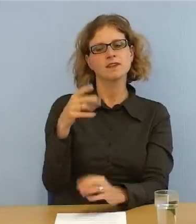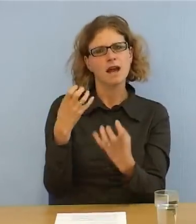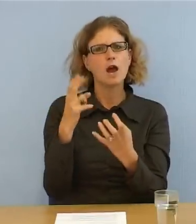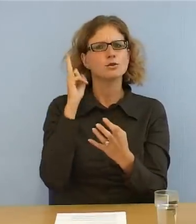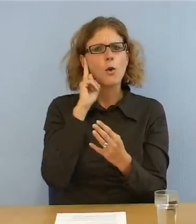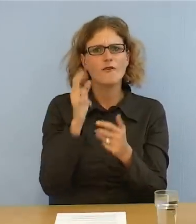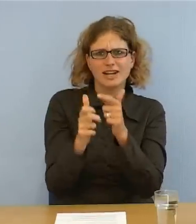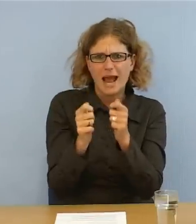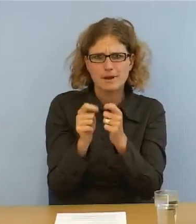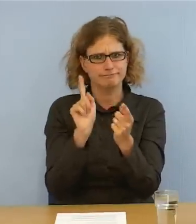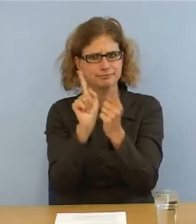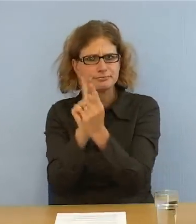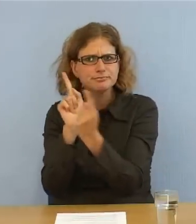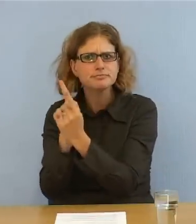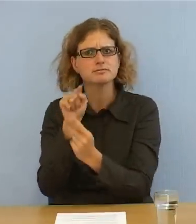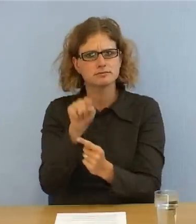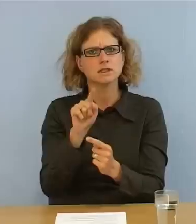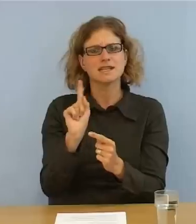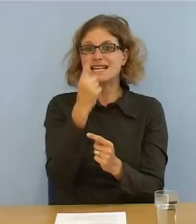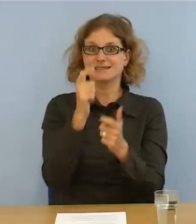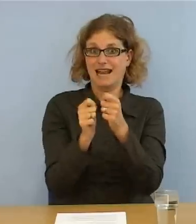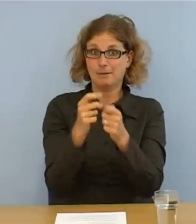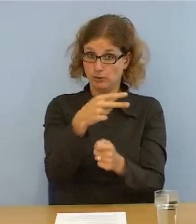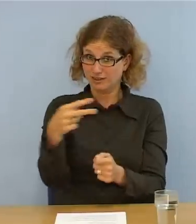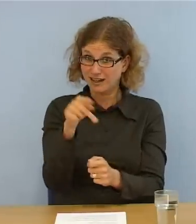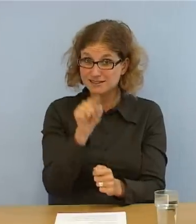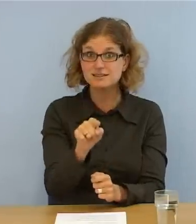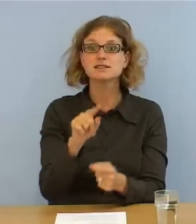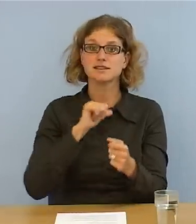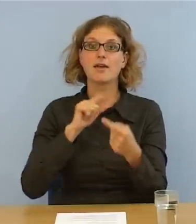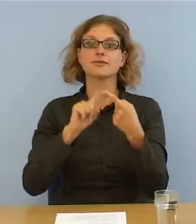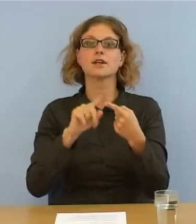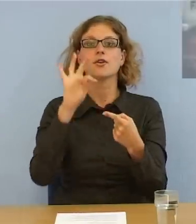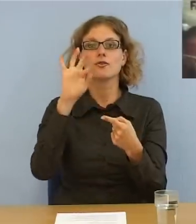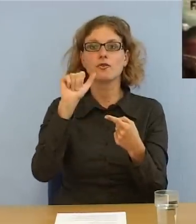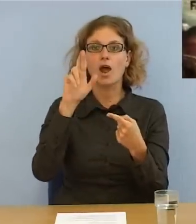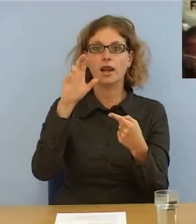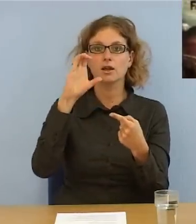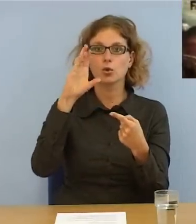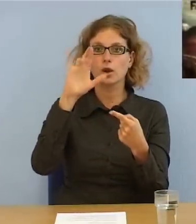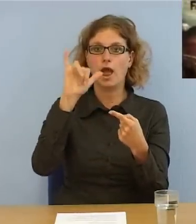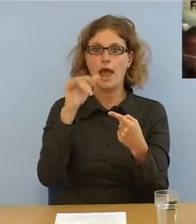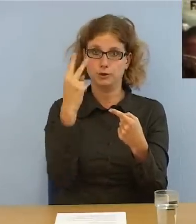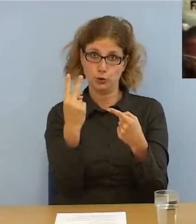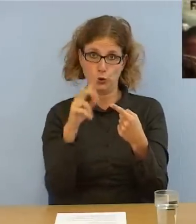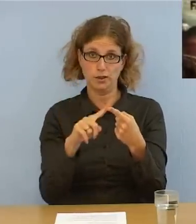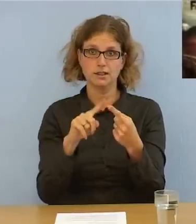Hiermee wil de uitgever dove gamers tegemoet komen. De eerste games die ondertiteld worden, zijn...